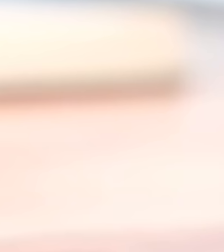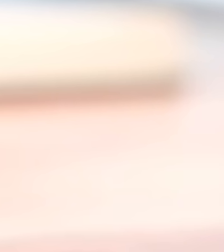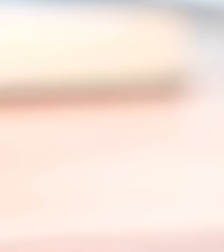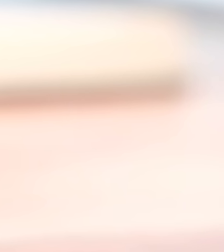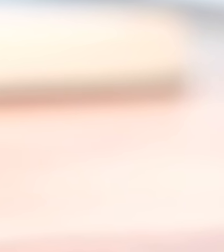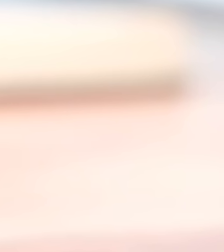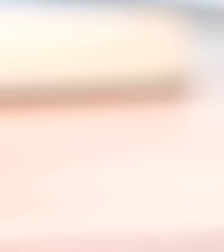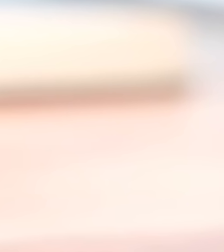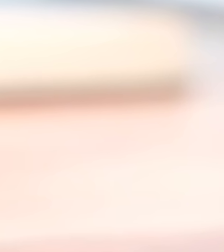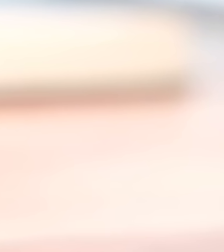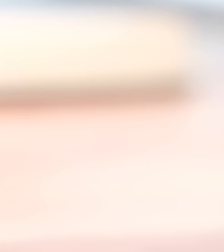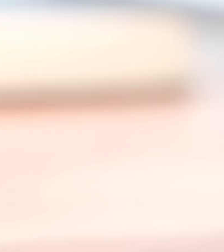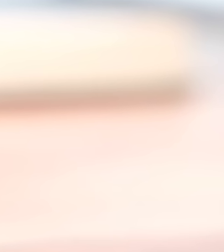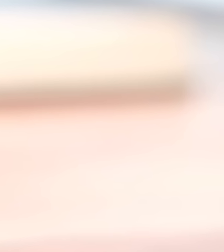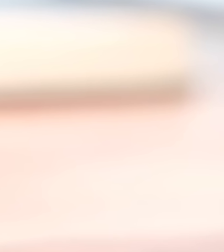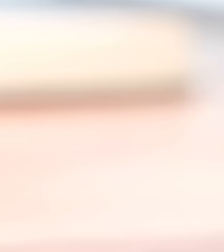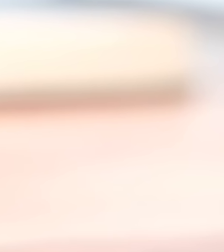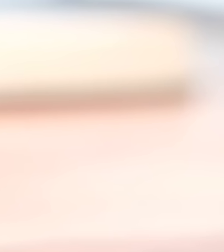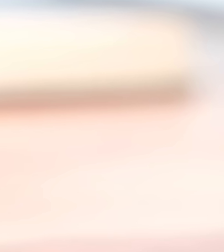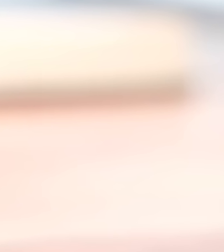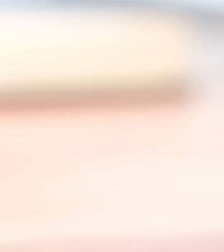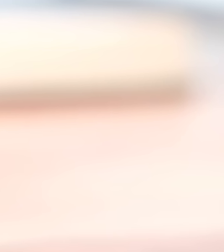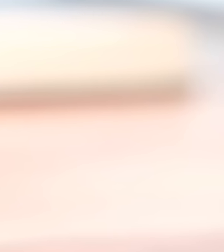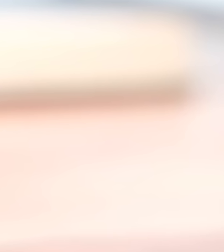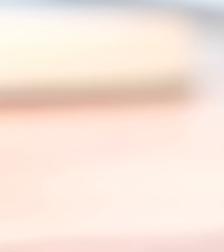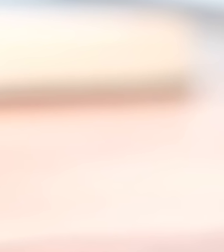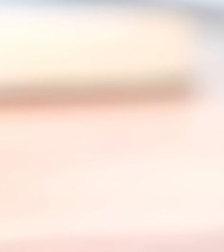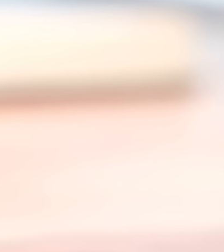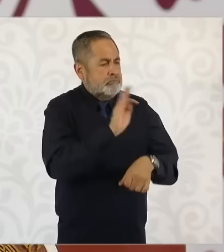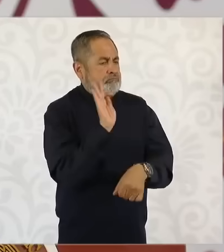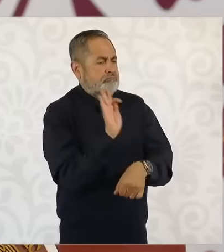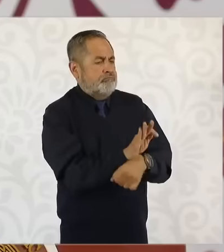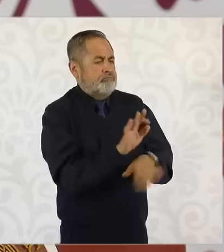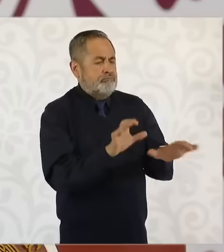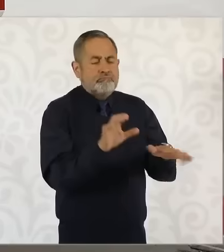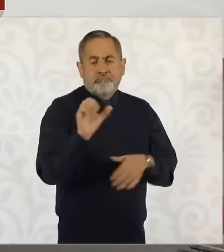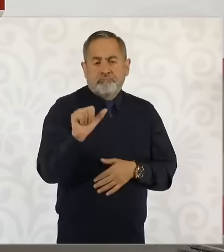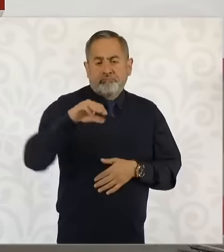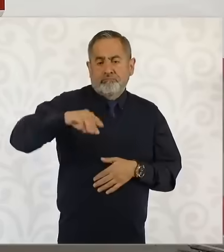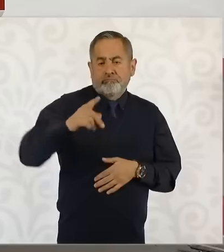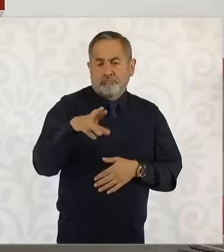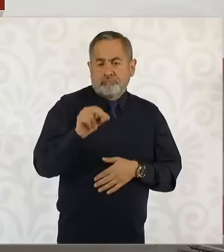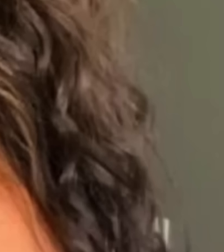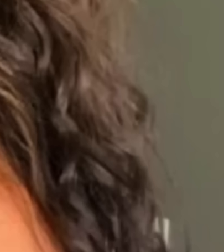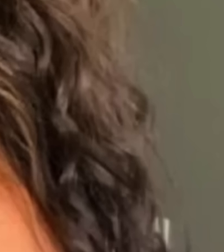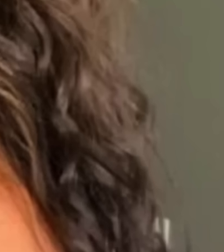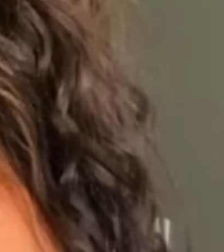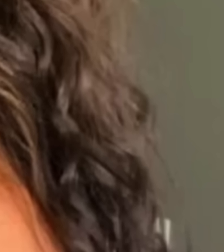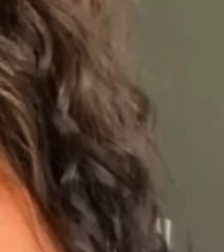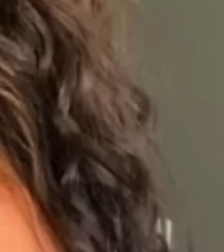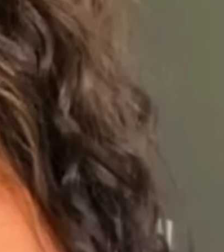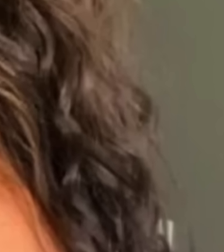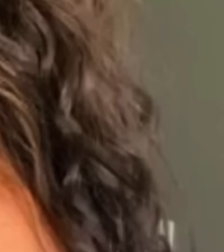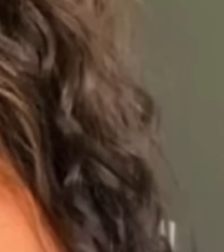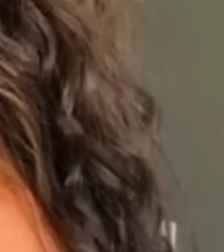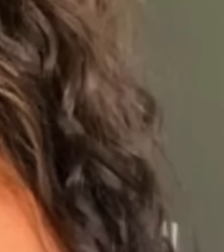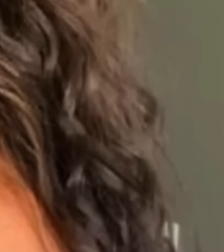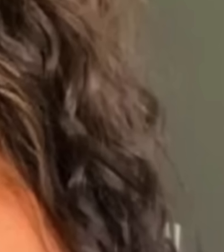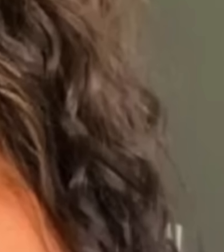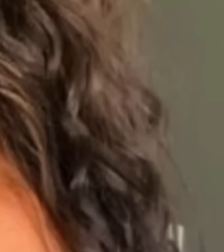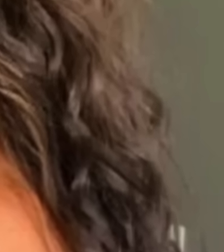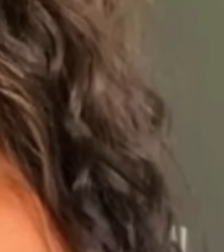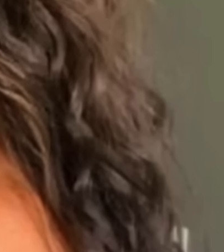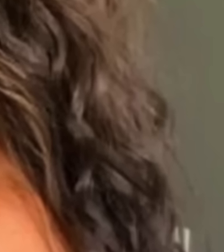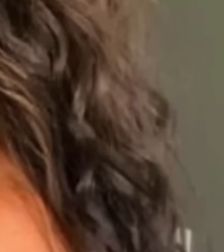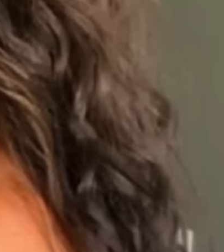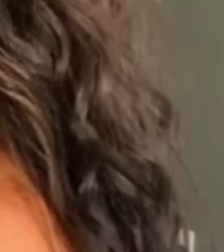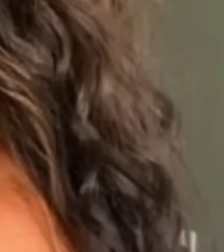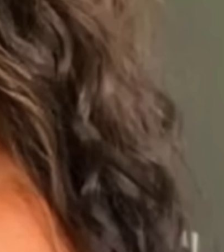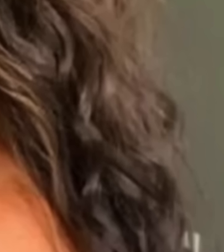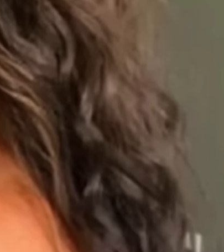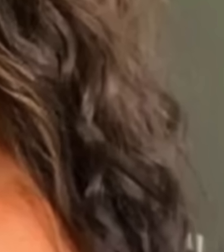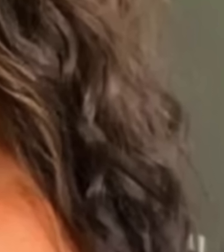o había otorgado amparo a la conductora Inés Gómez Mont Arena y a Víctor Manuel Álvarez Puga para que